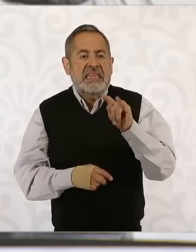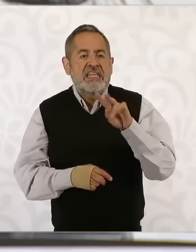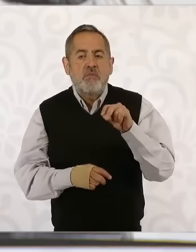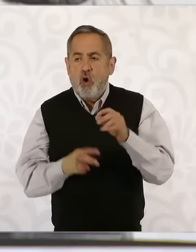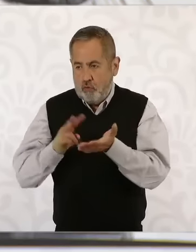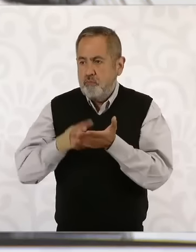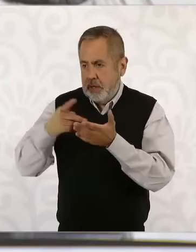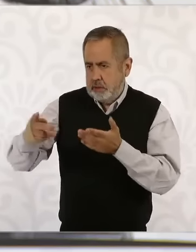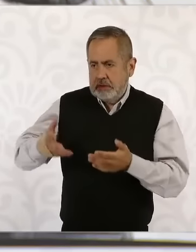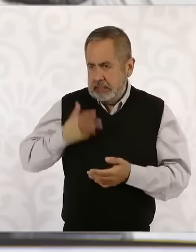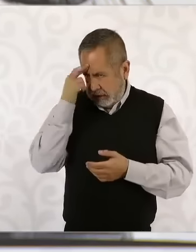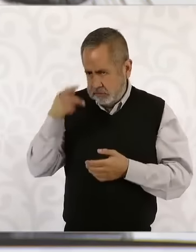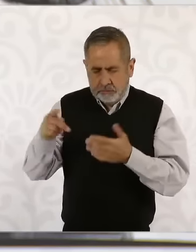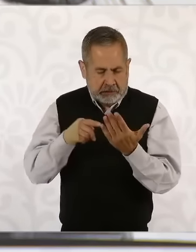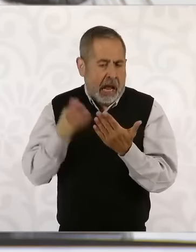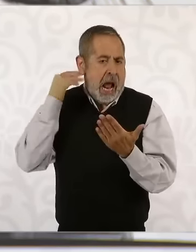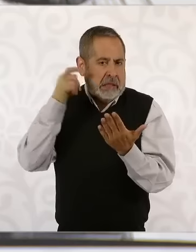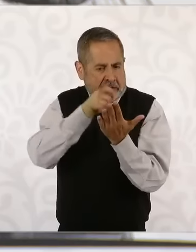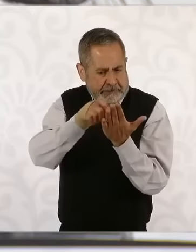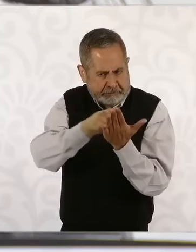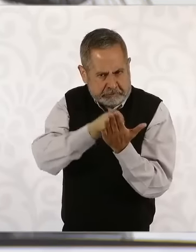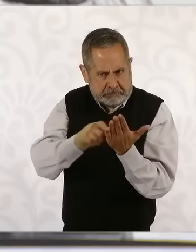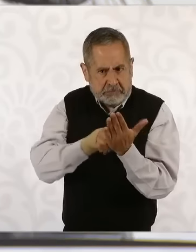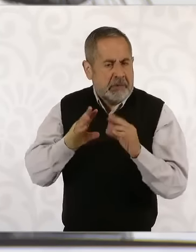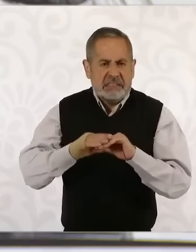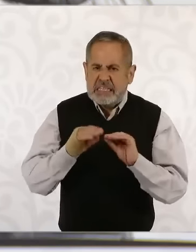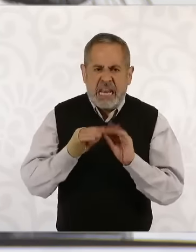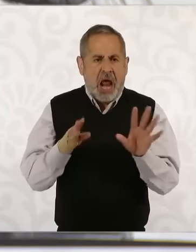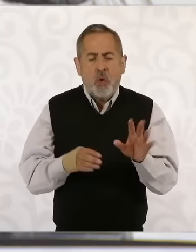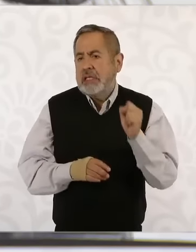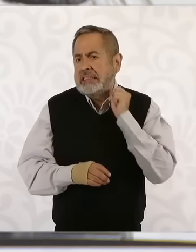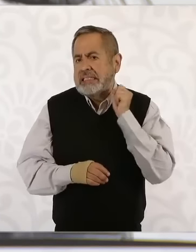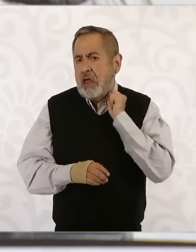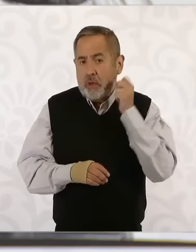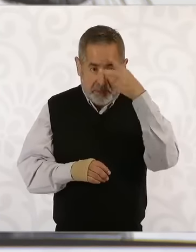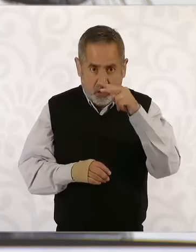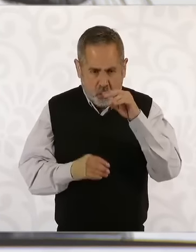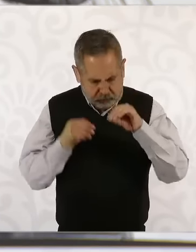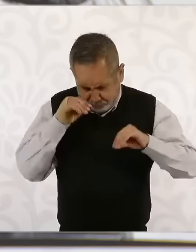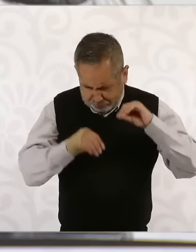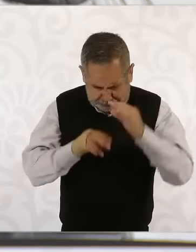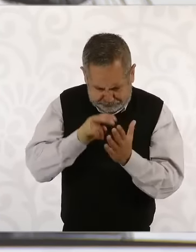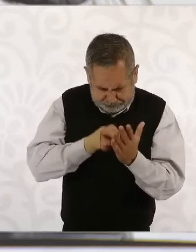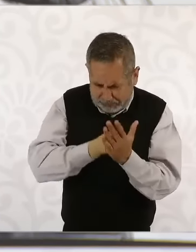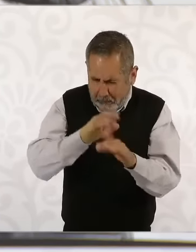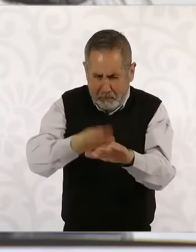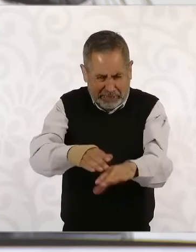modificada y aclarada en el Senado de la República para que no diera lugar a dudas. El interés